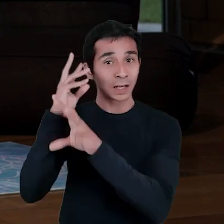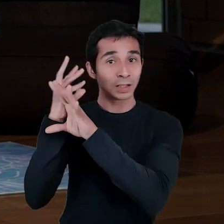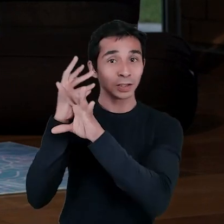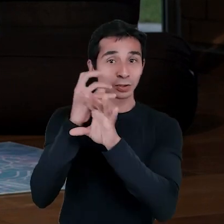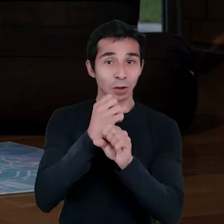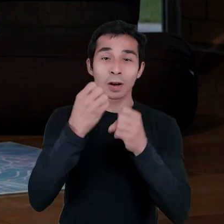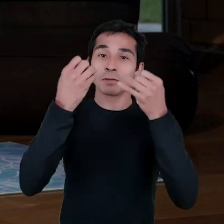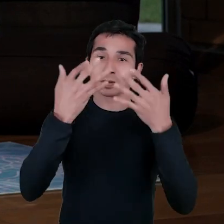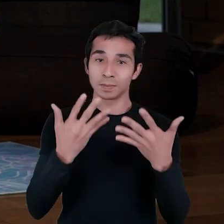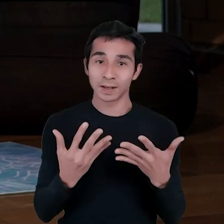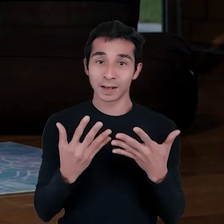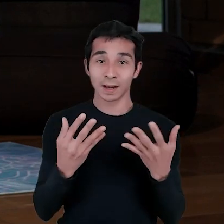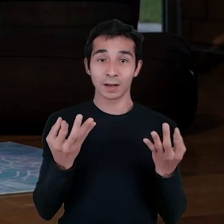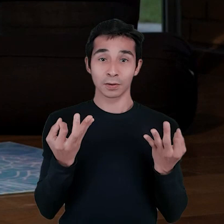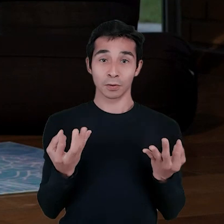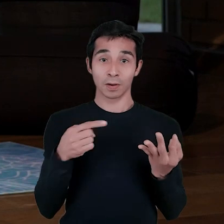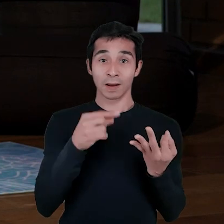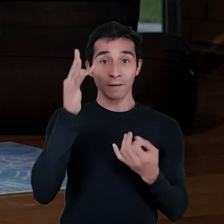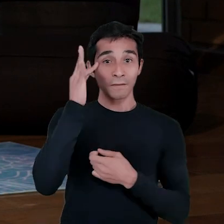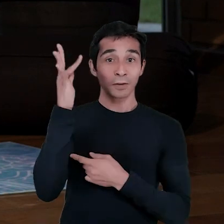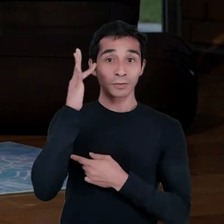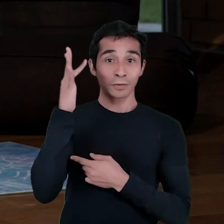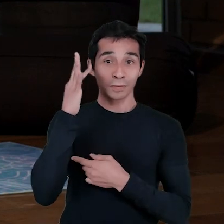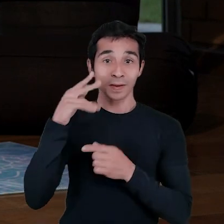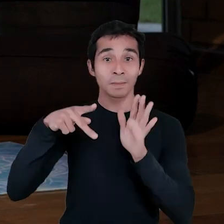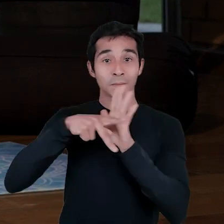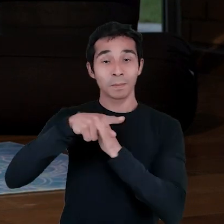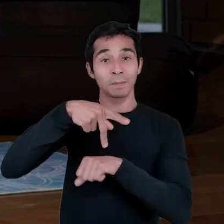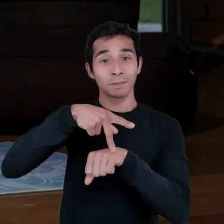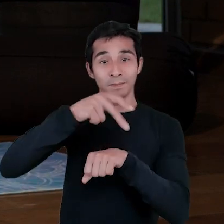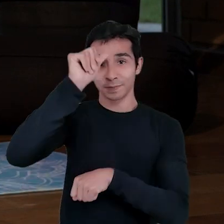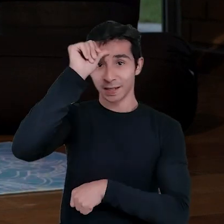desta que é uma das seis filosofias ortodoxas da Índia.